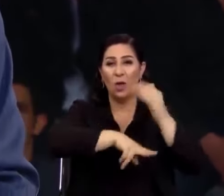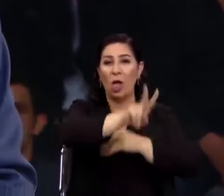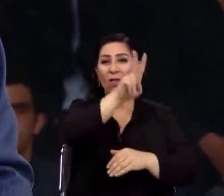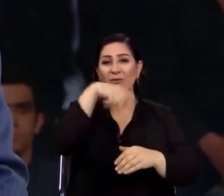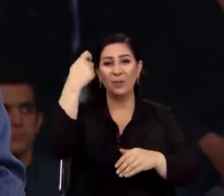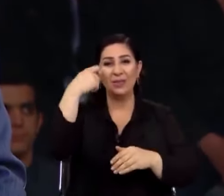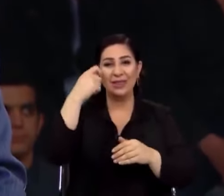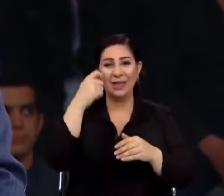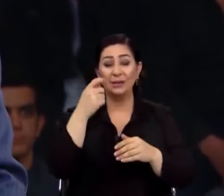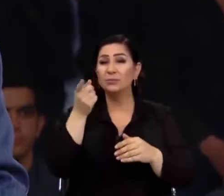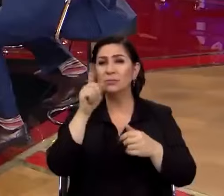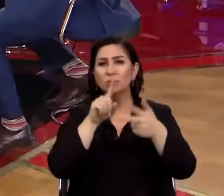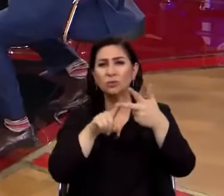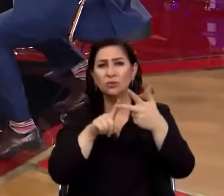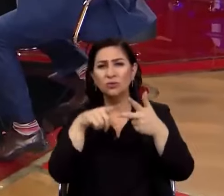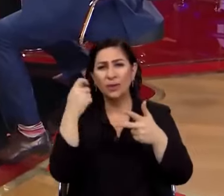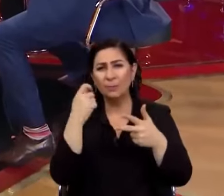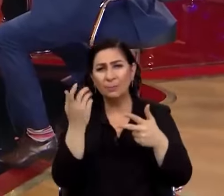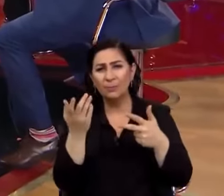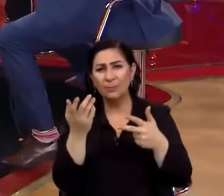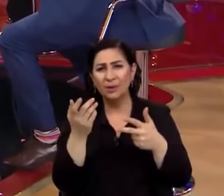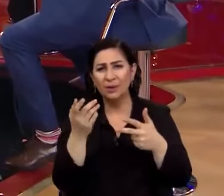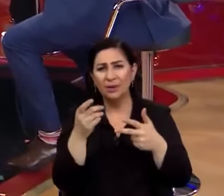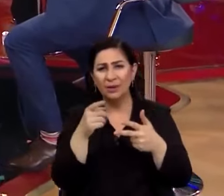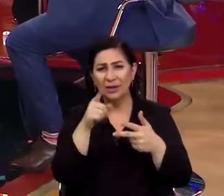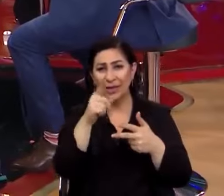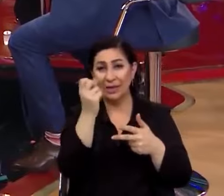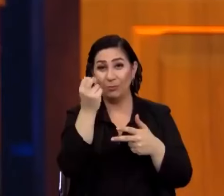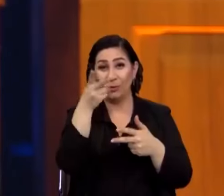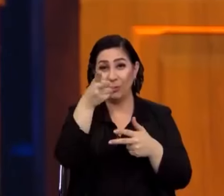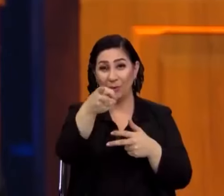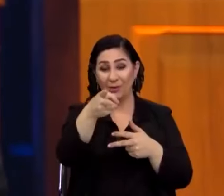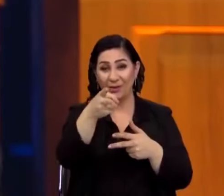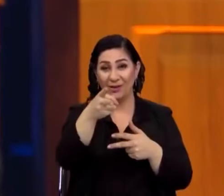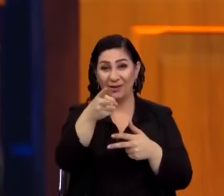daha filmi variz senin iki filmin var evet